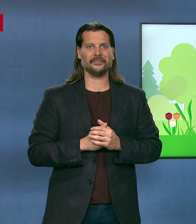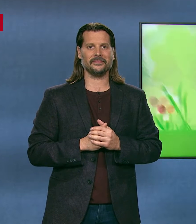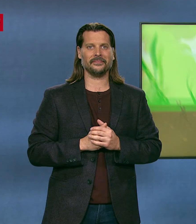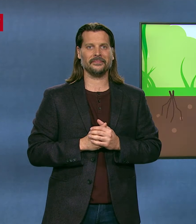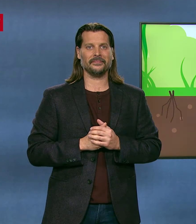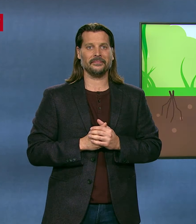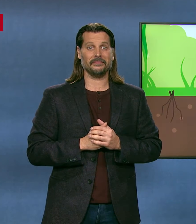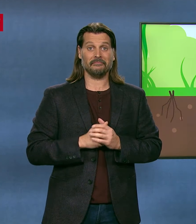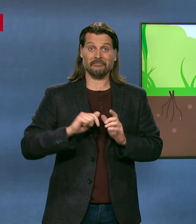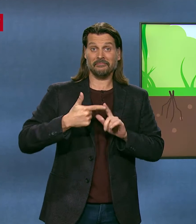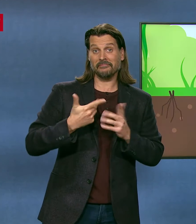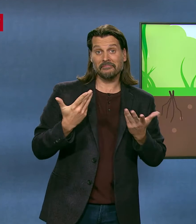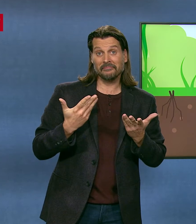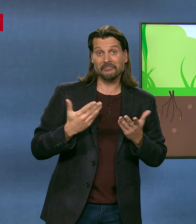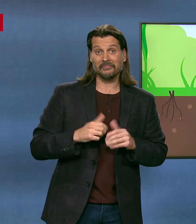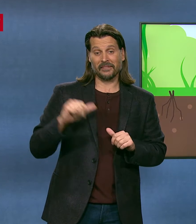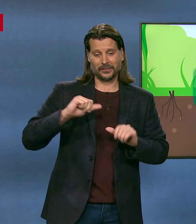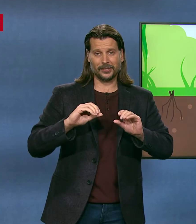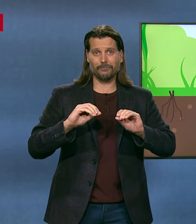Zweitens: als Wasserspeicher und Wasserfilter.